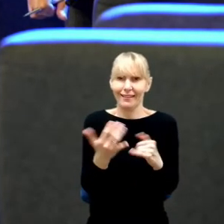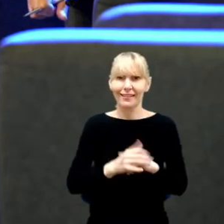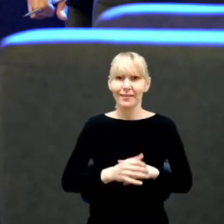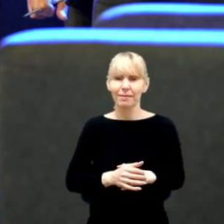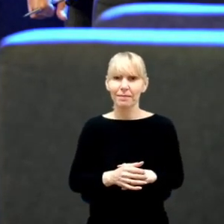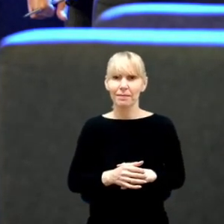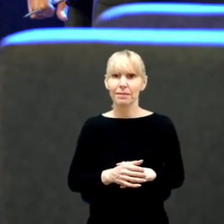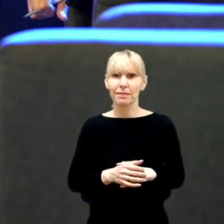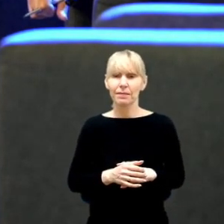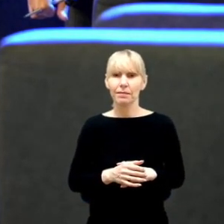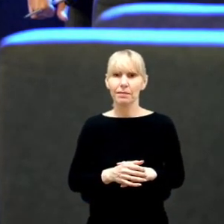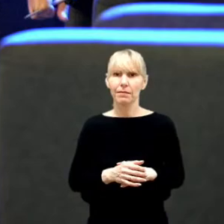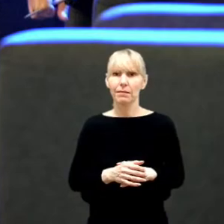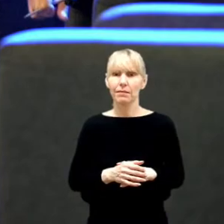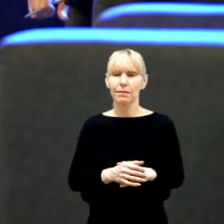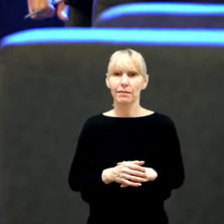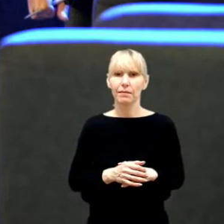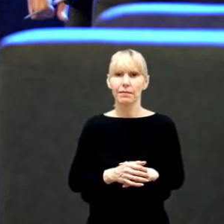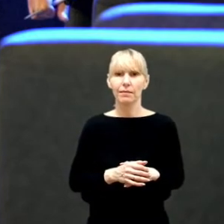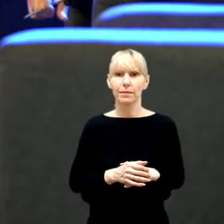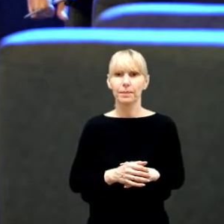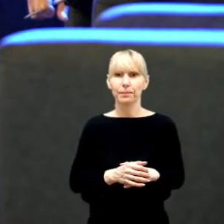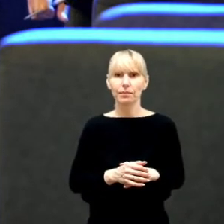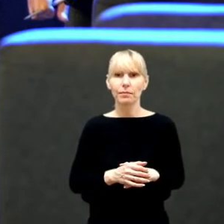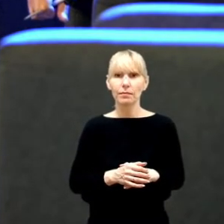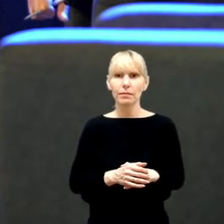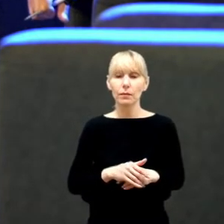można by powiedzieć ogromnego sukcesu gospodarczego,